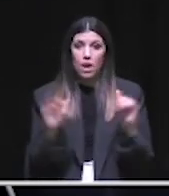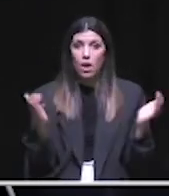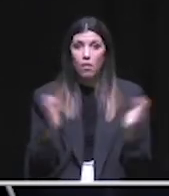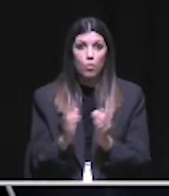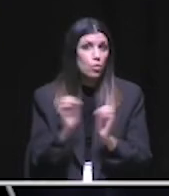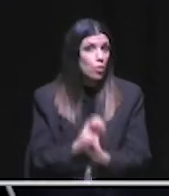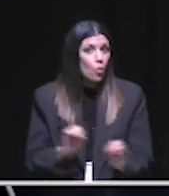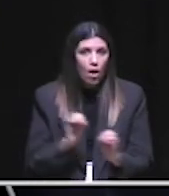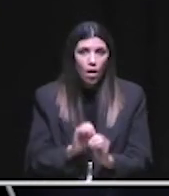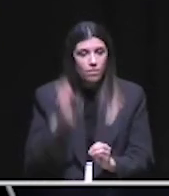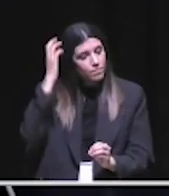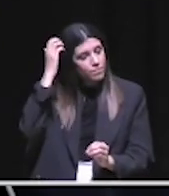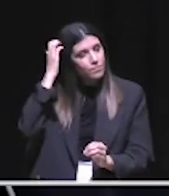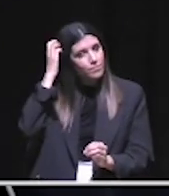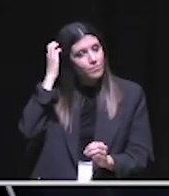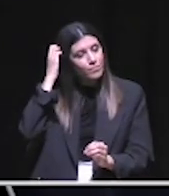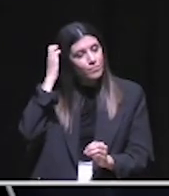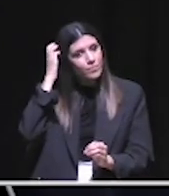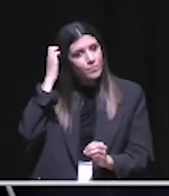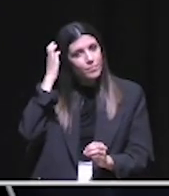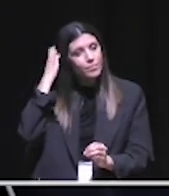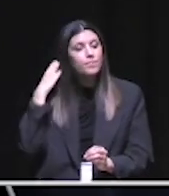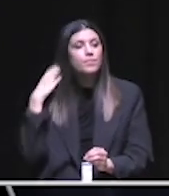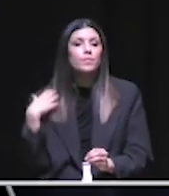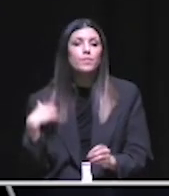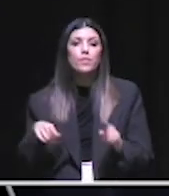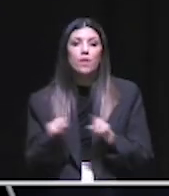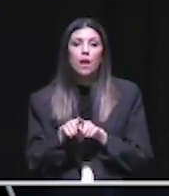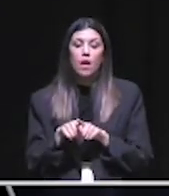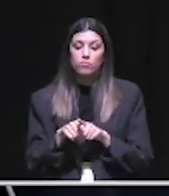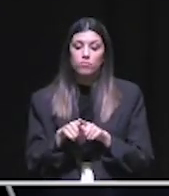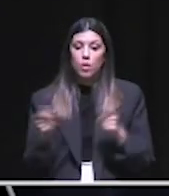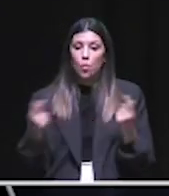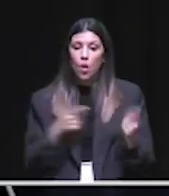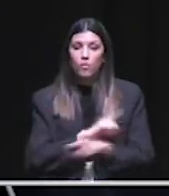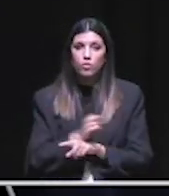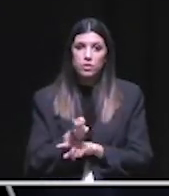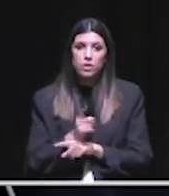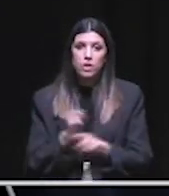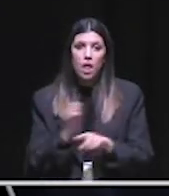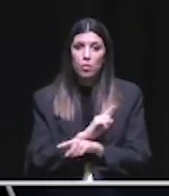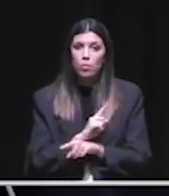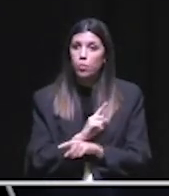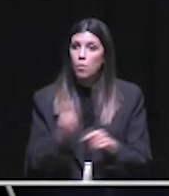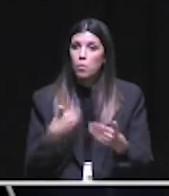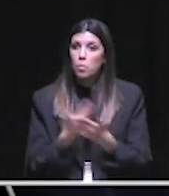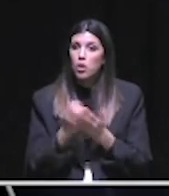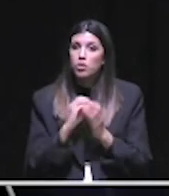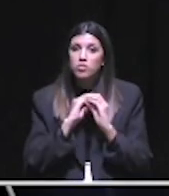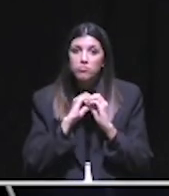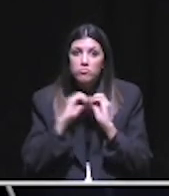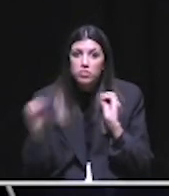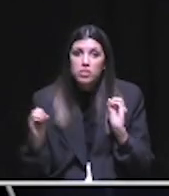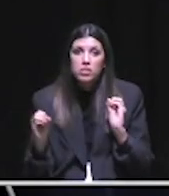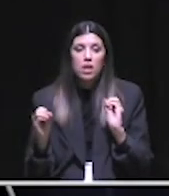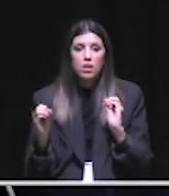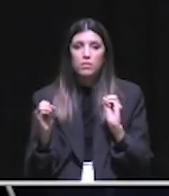Para reduzir a circulação e a velocidade de circulação dos automóveis? Quando não há a construção absolutamente nenhuma de ciclovias,